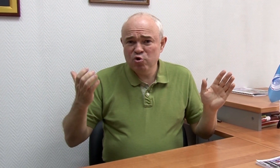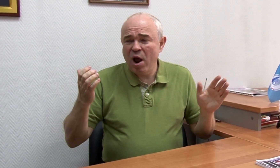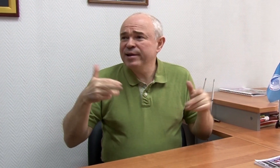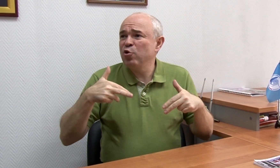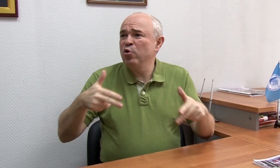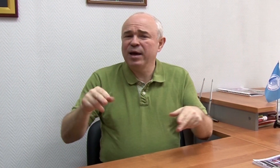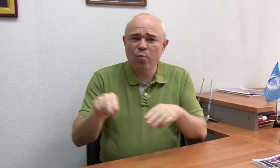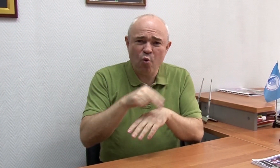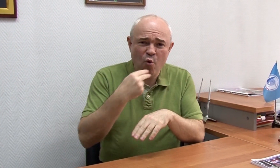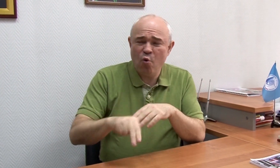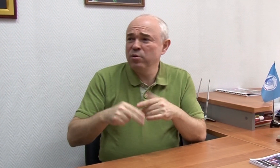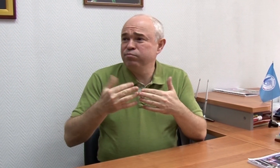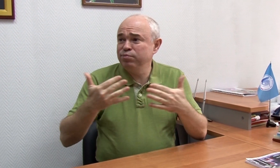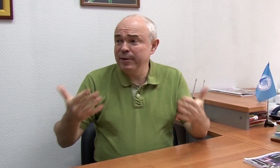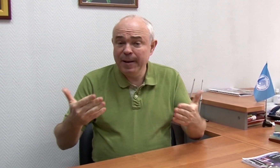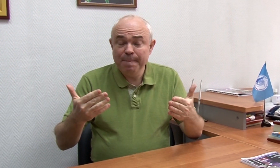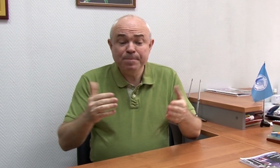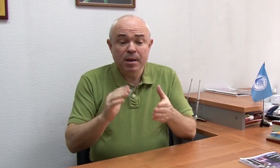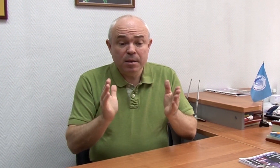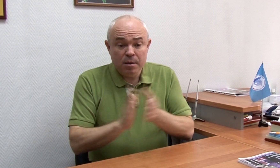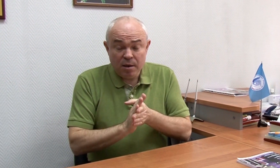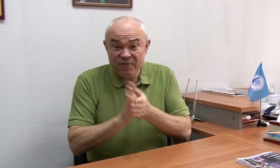Сейчас идёт ремонт и т.д.